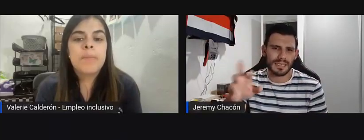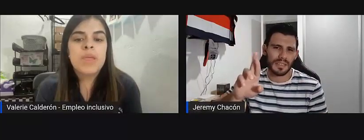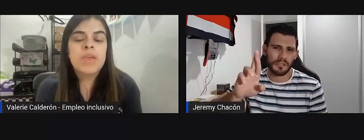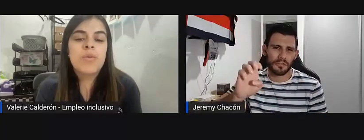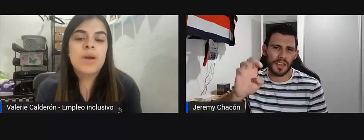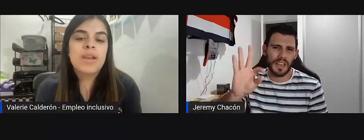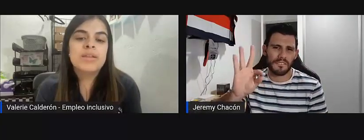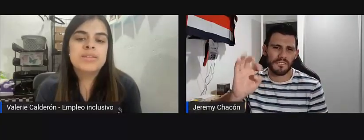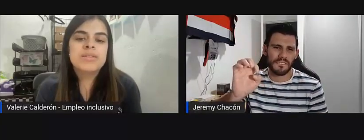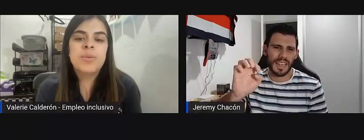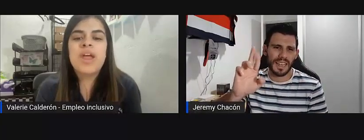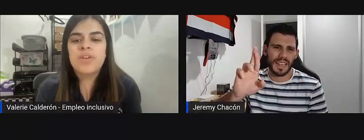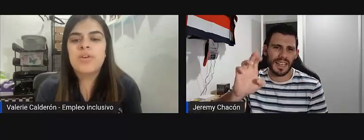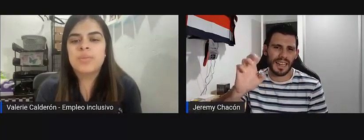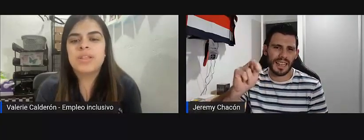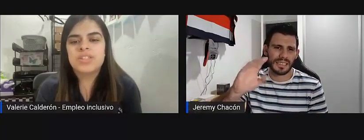y cuál es como la recomendación